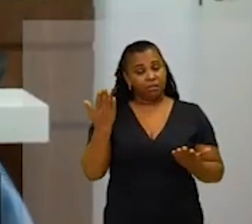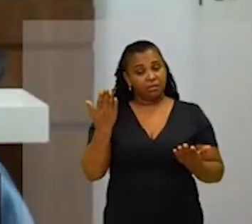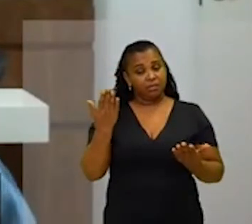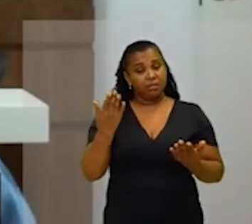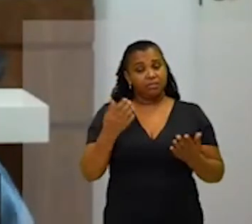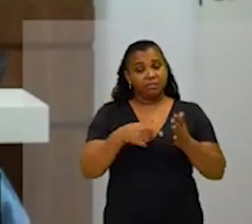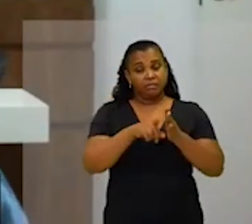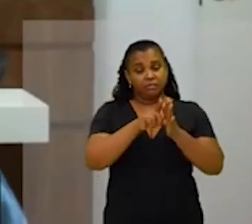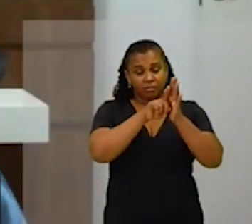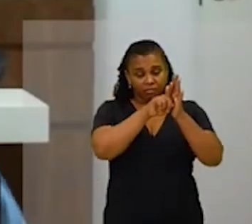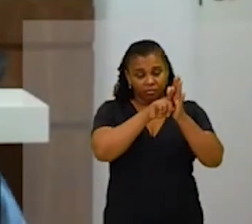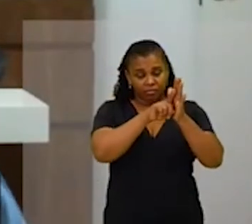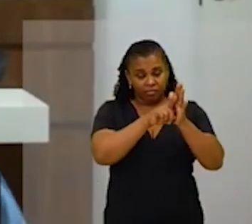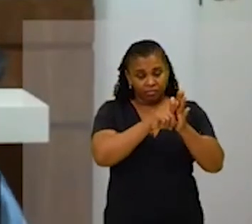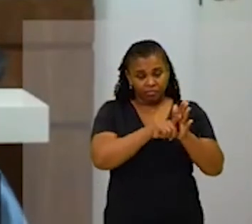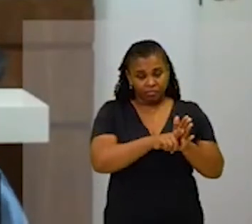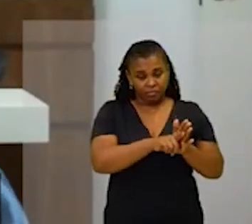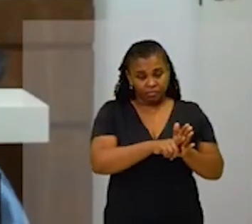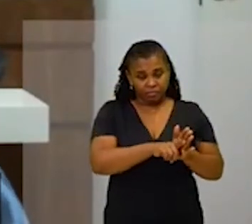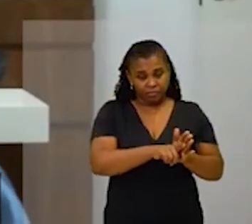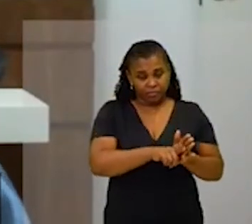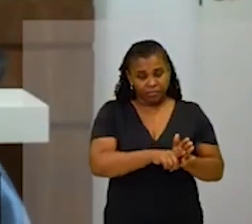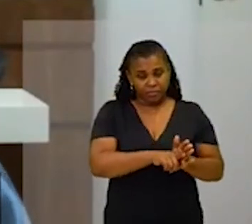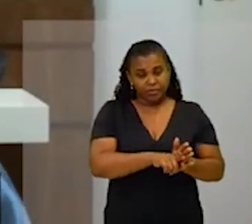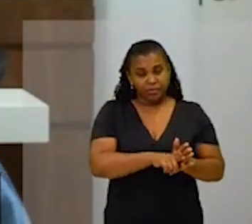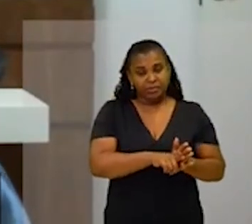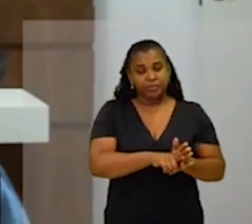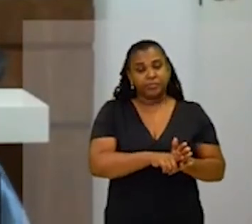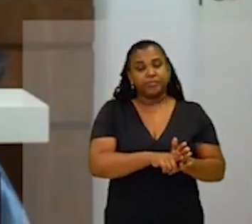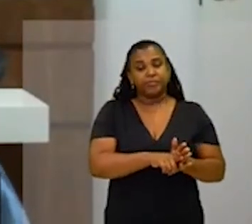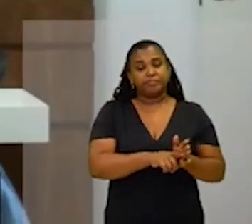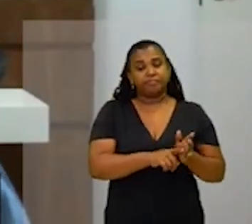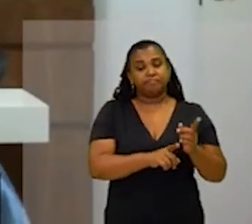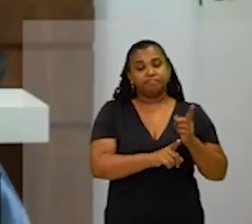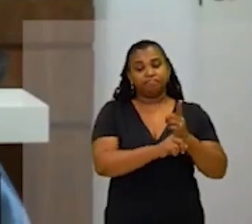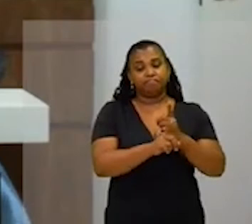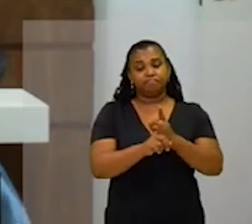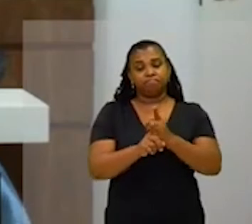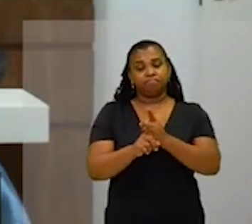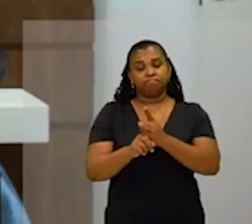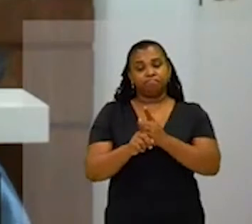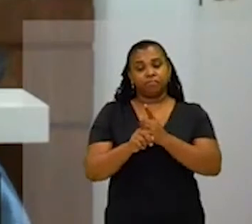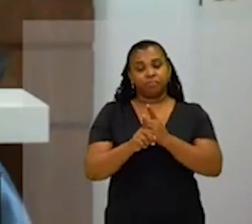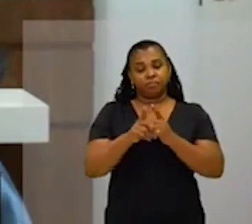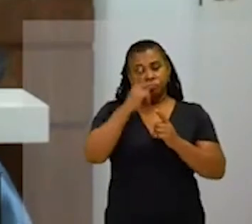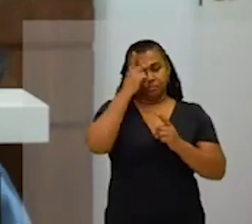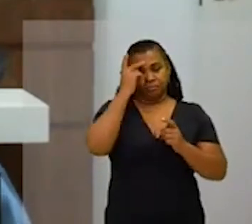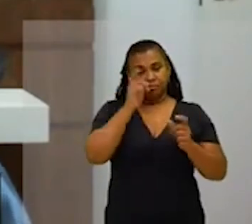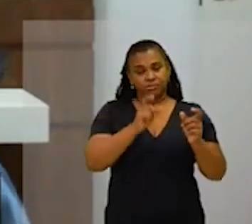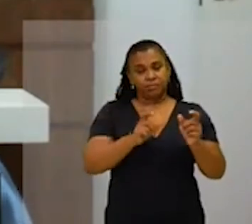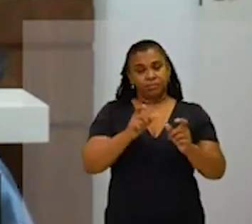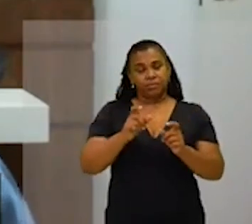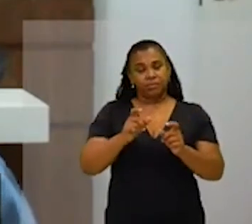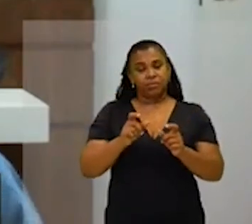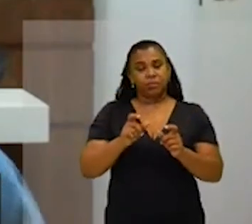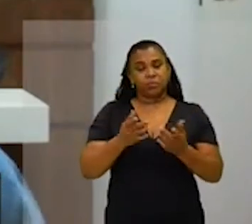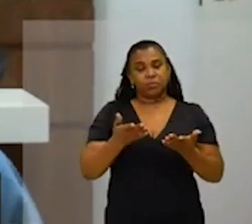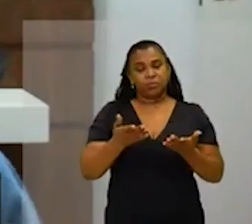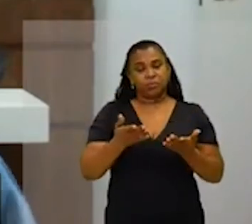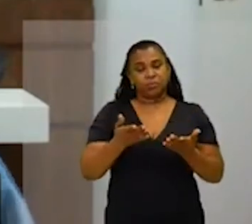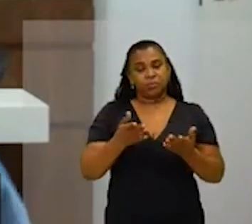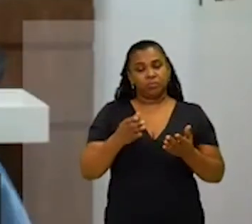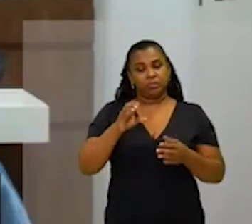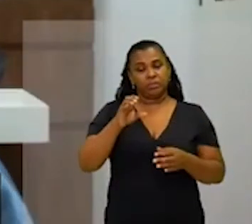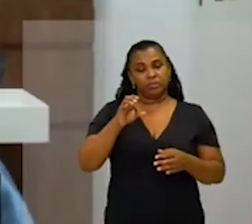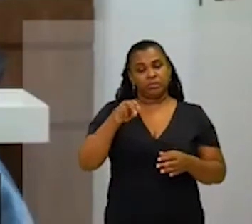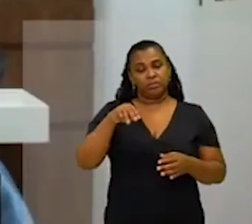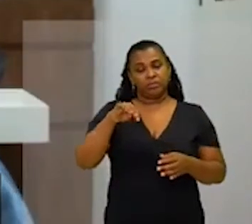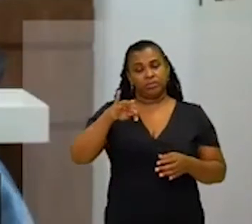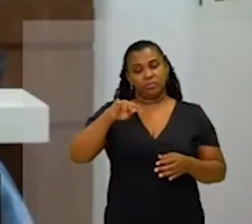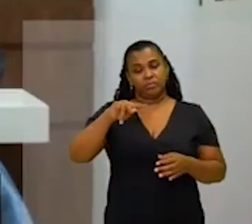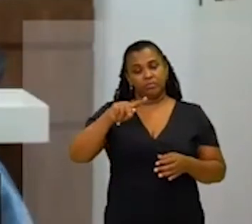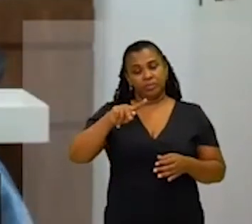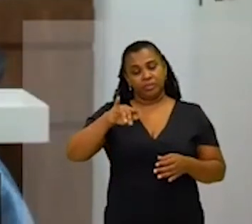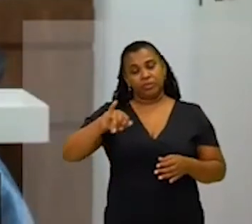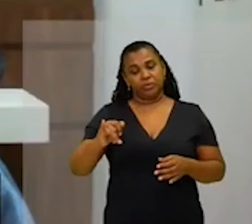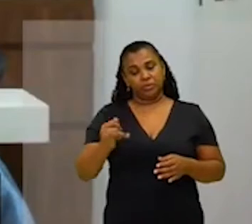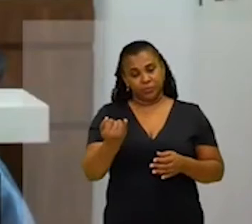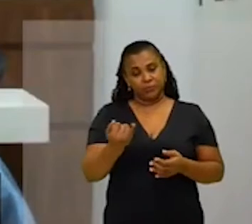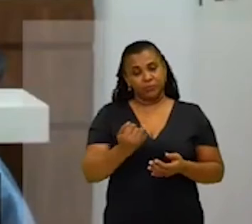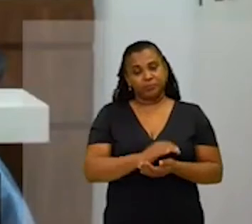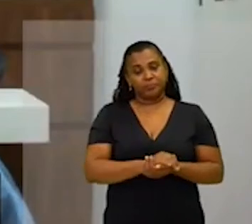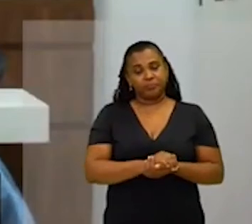remover as pessoas jurídicas em 2015 eu ia ser um ponto esse Digamos um momento deflagrador o